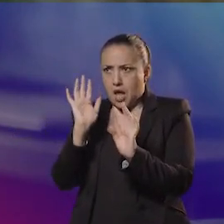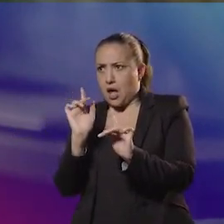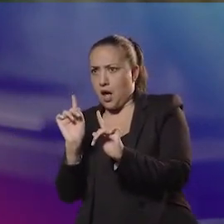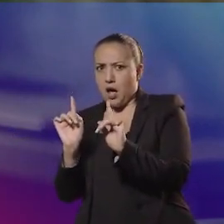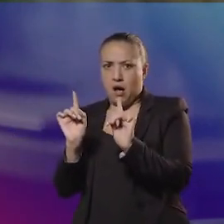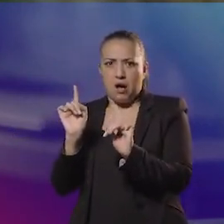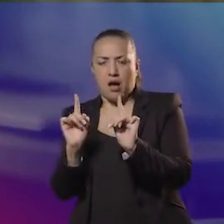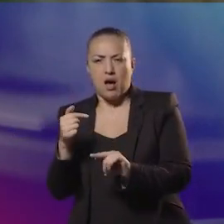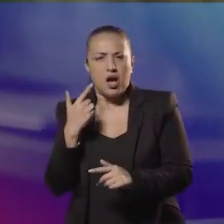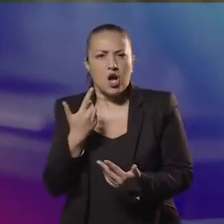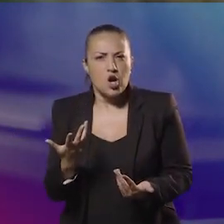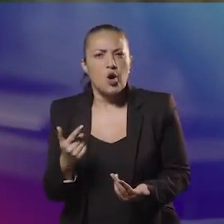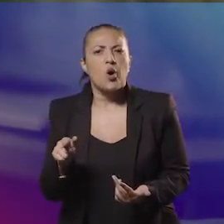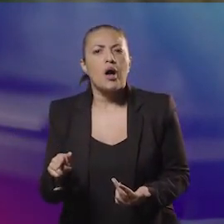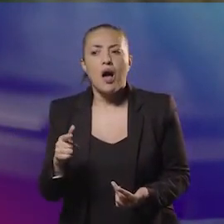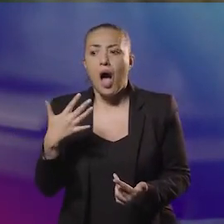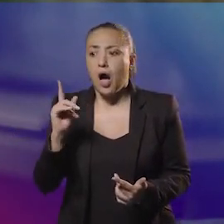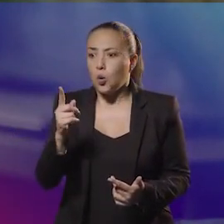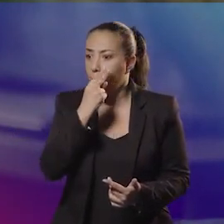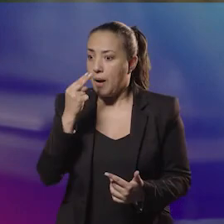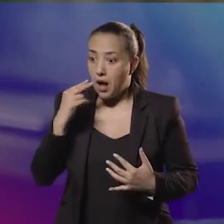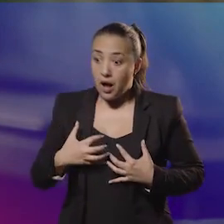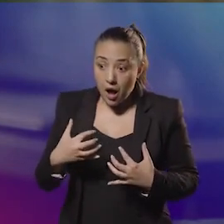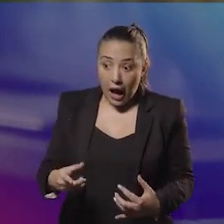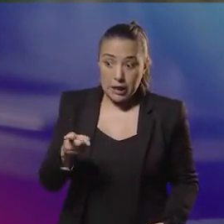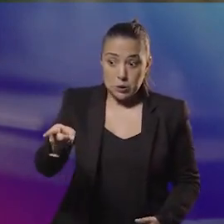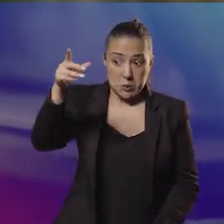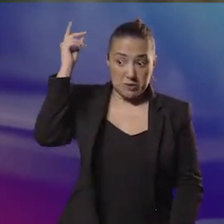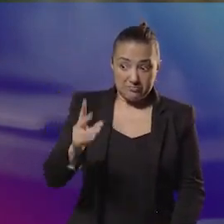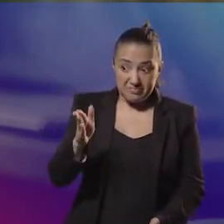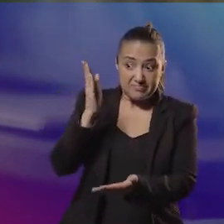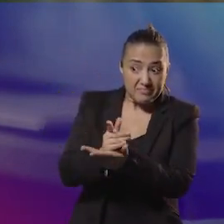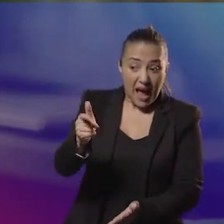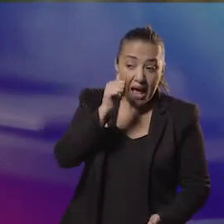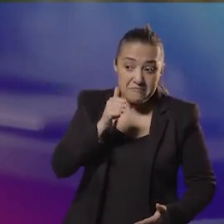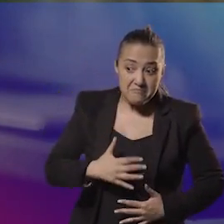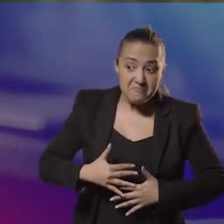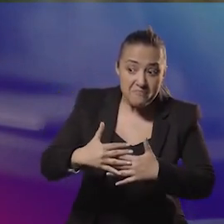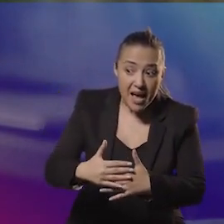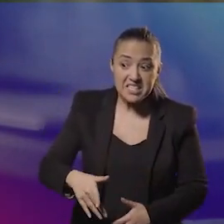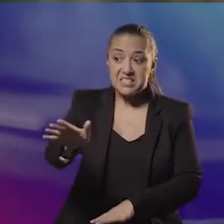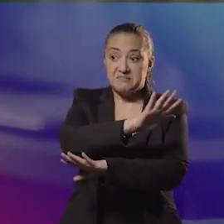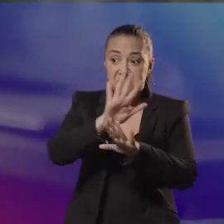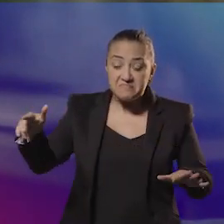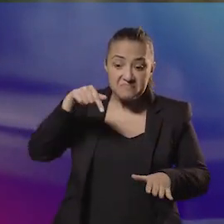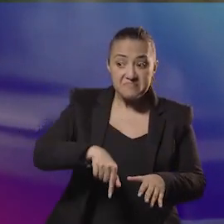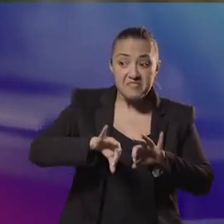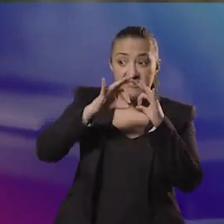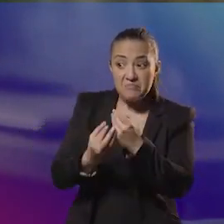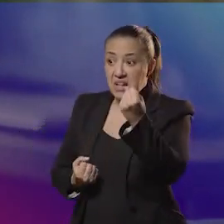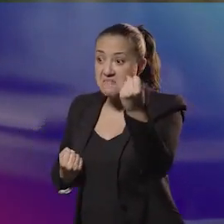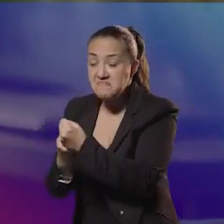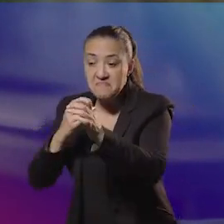mejor dicho, ven que ya los senos crecieron y es; donde quedés aquí embarazada, te olvidás de tu familia.